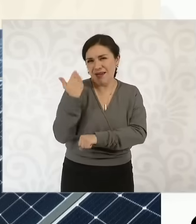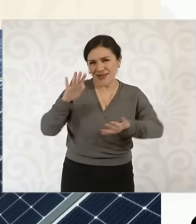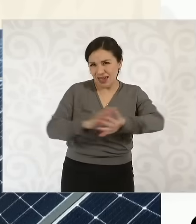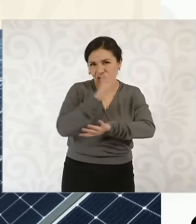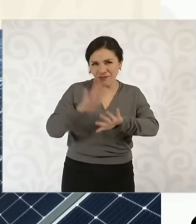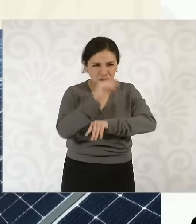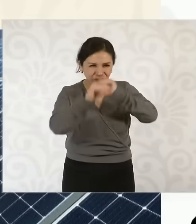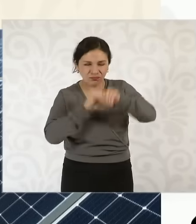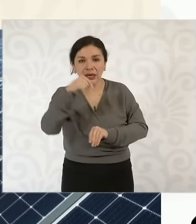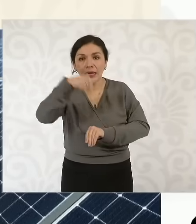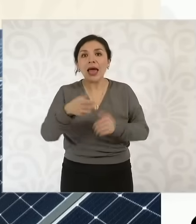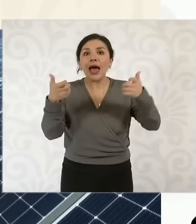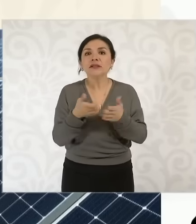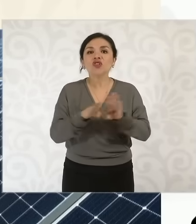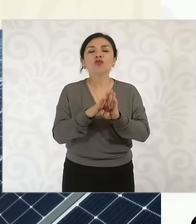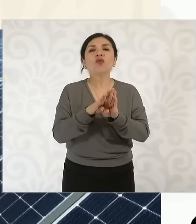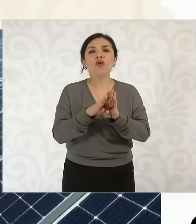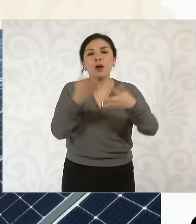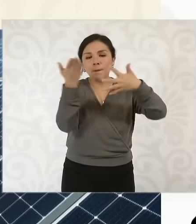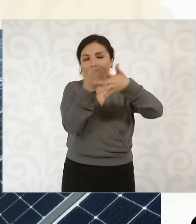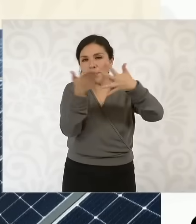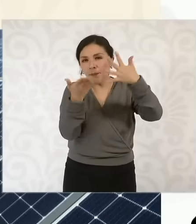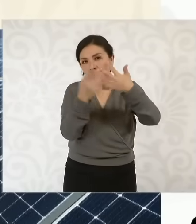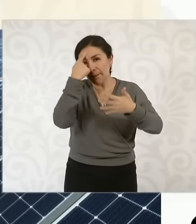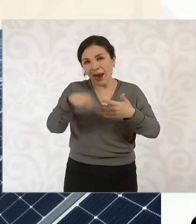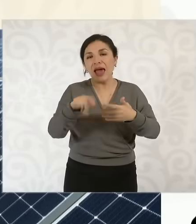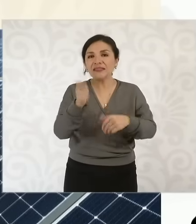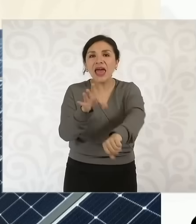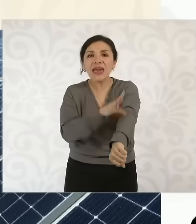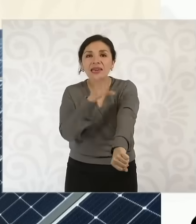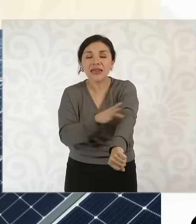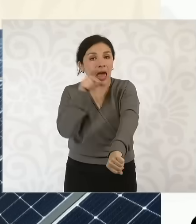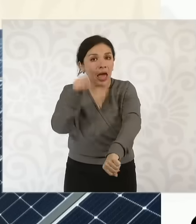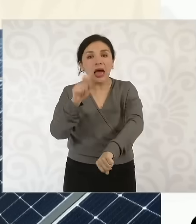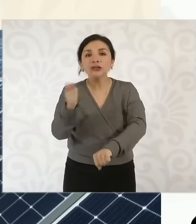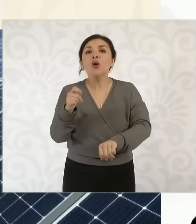un gran una gran división de de energía que se encarga de toda la parte renovable,